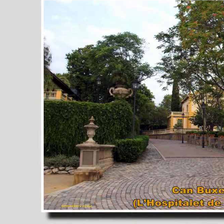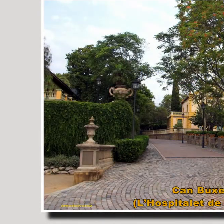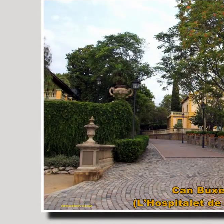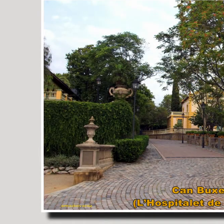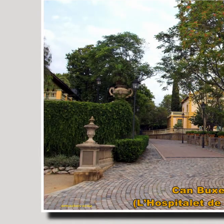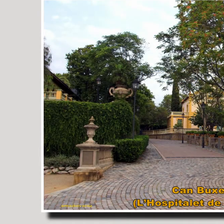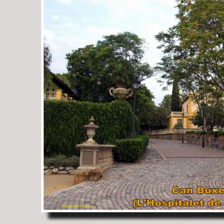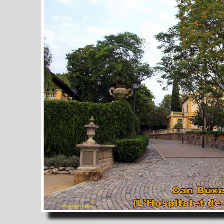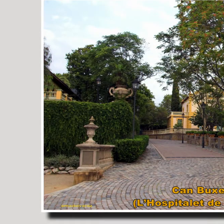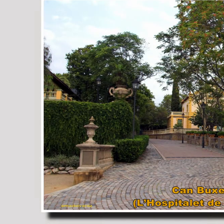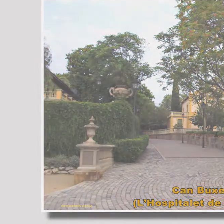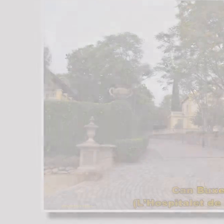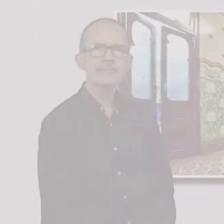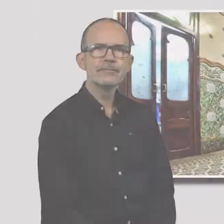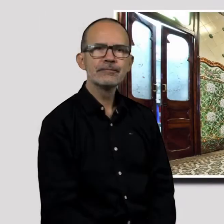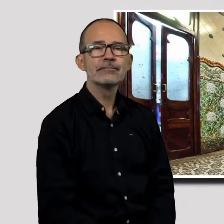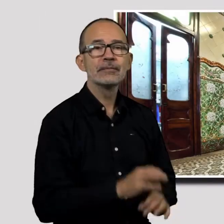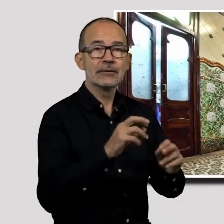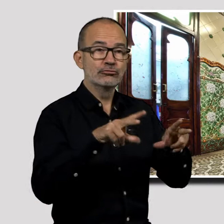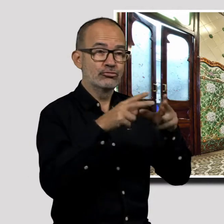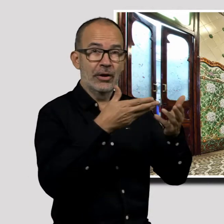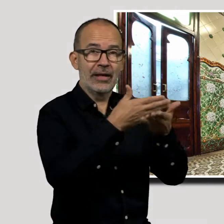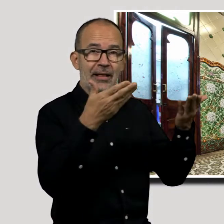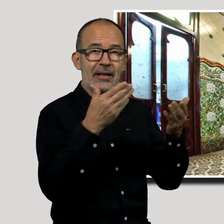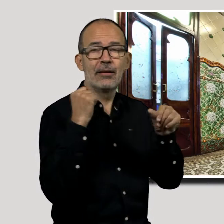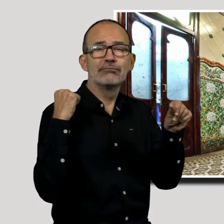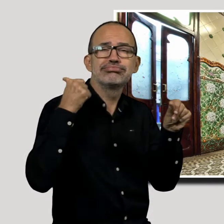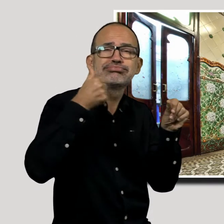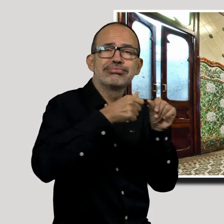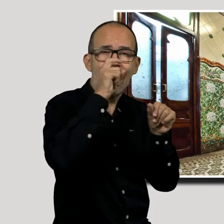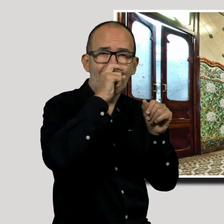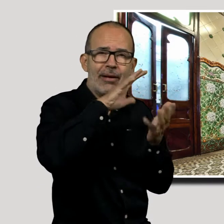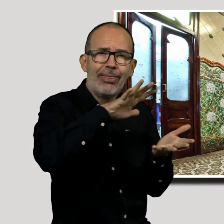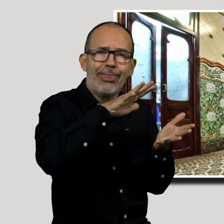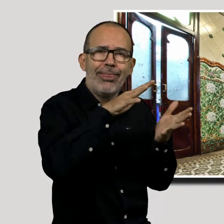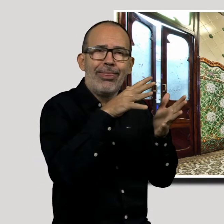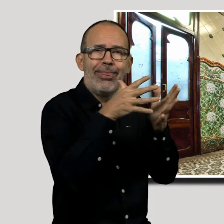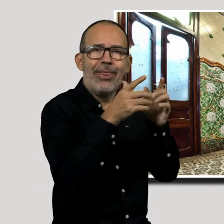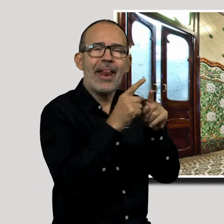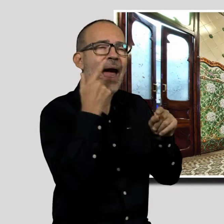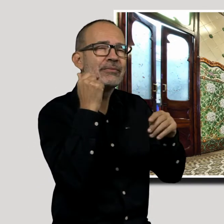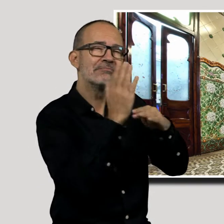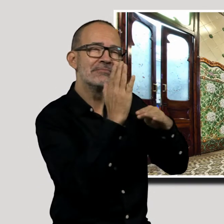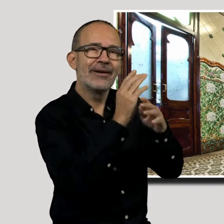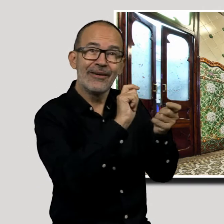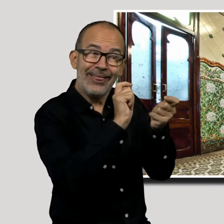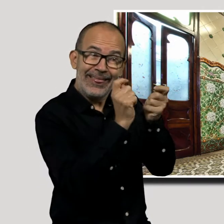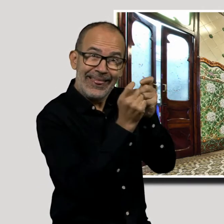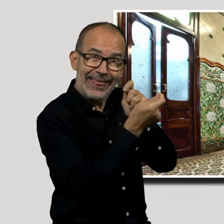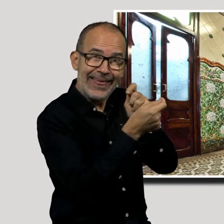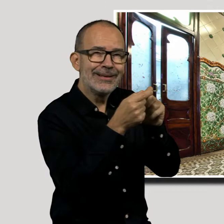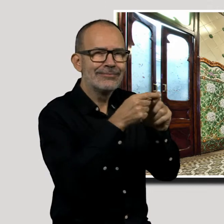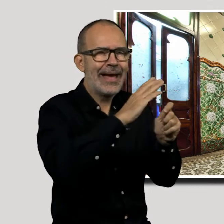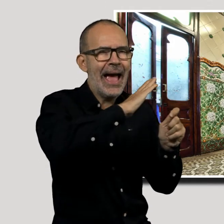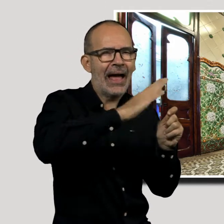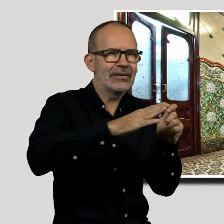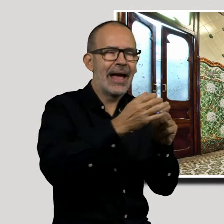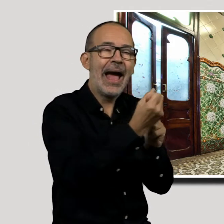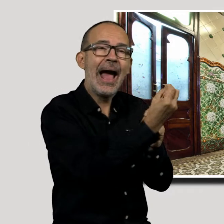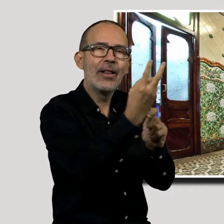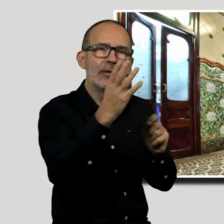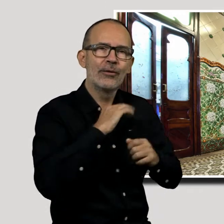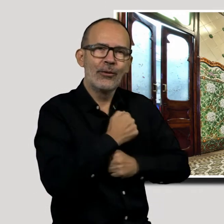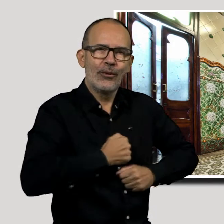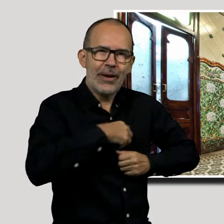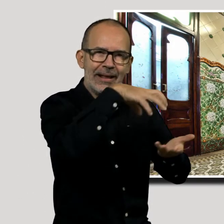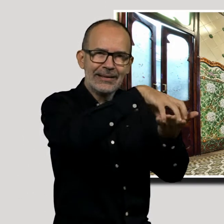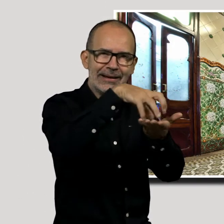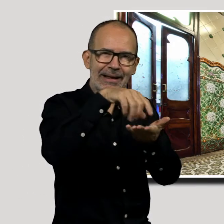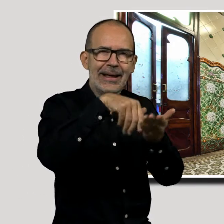El canvi d’ hàbits socials va provocar la decadència d’alguns balnearis.